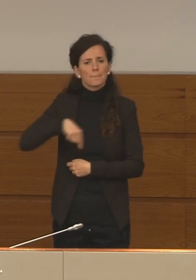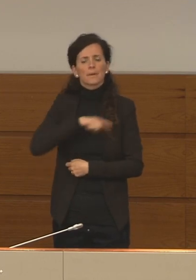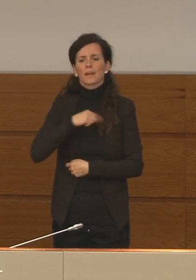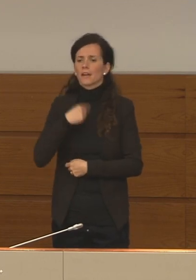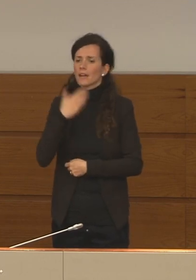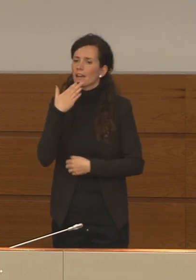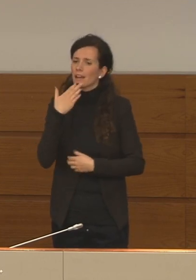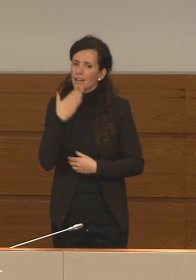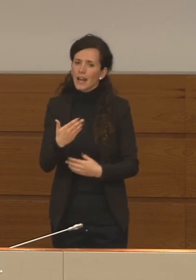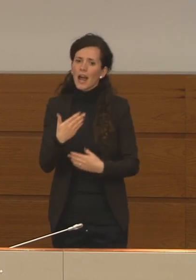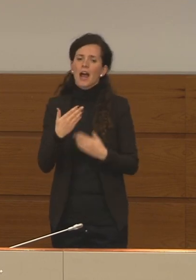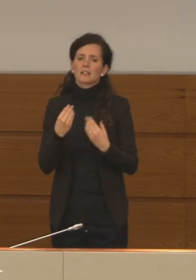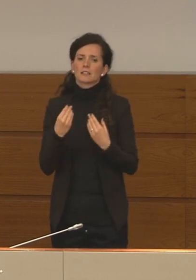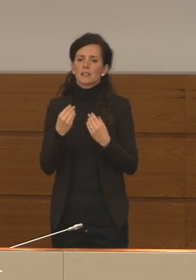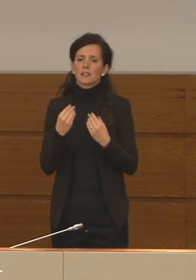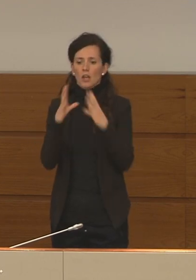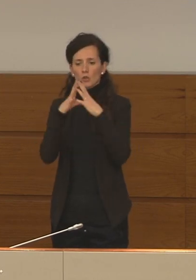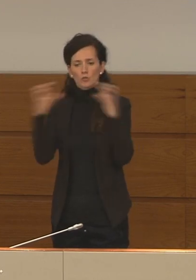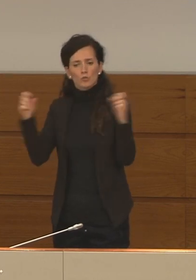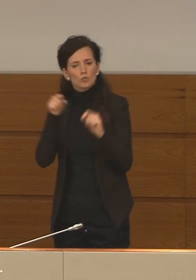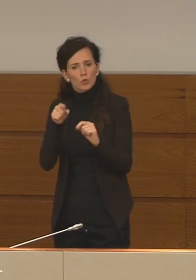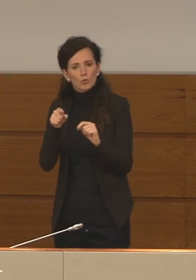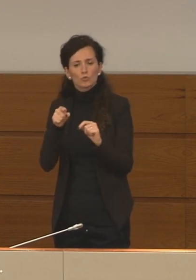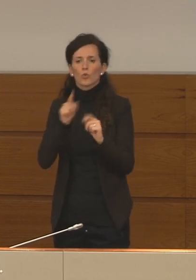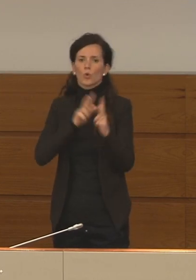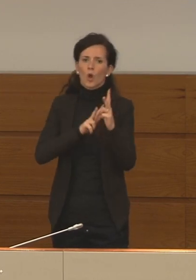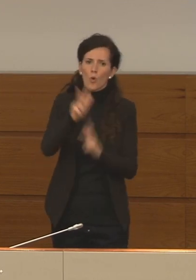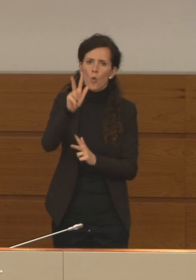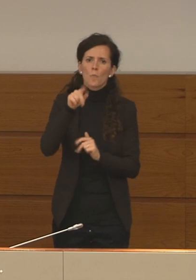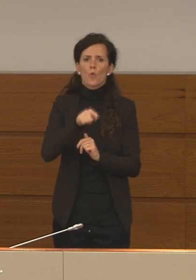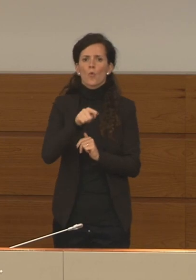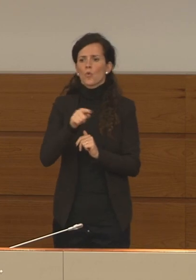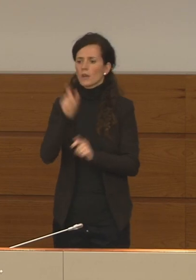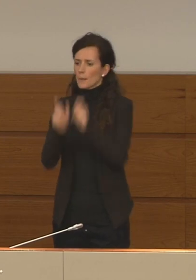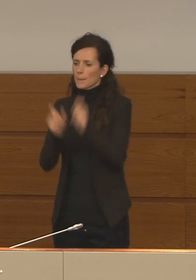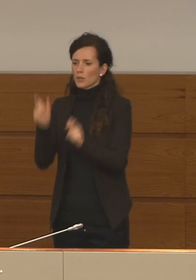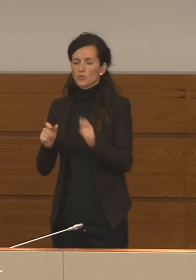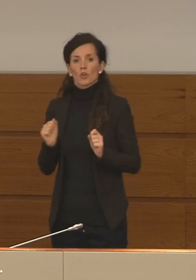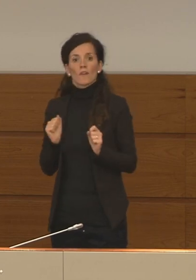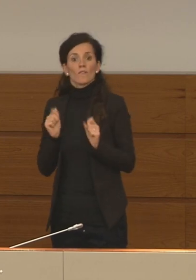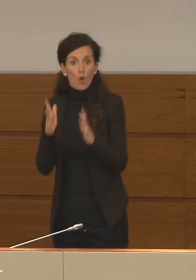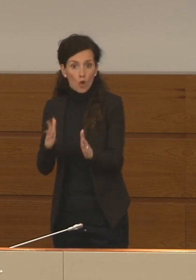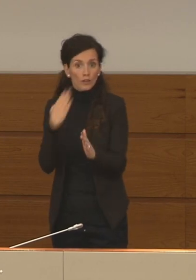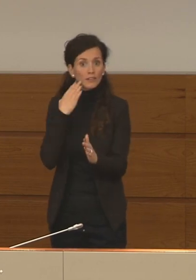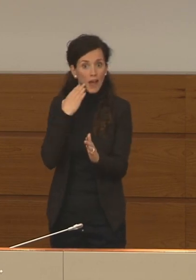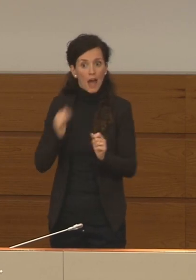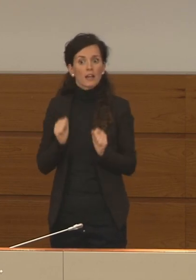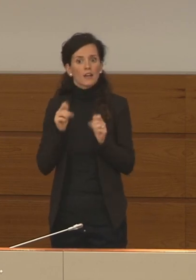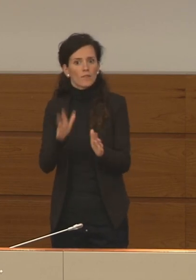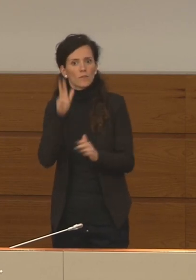strutture comunali e i volontari e le volontarie oltre che le diverse